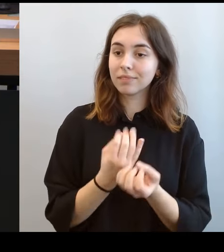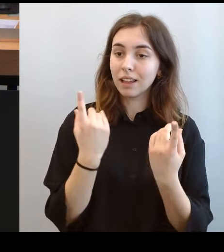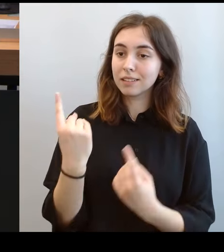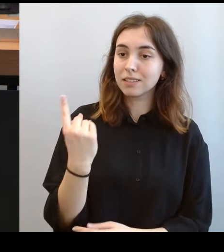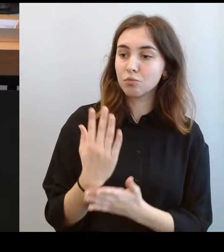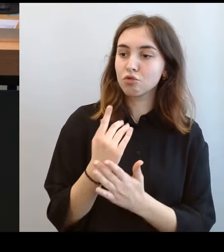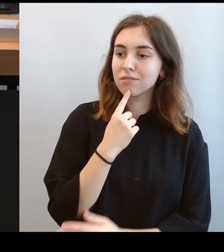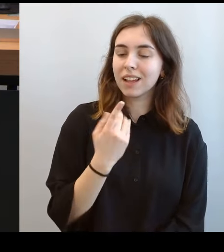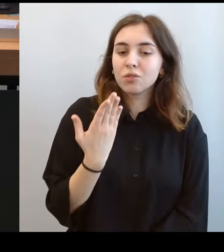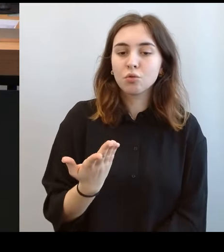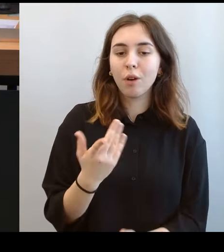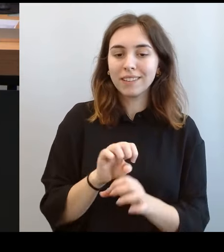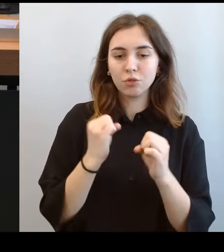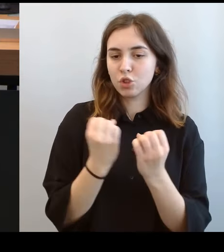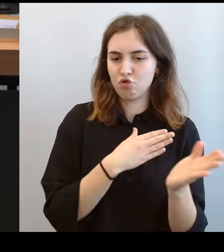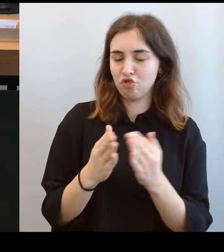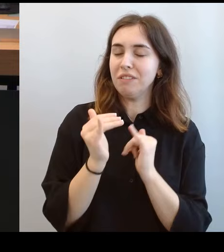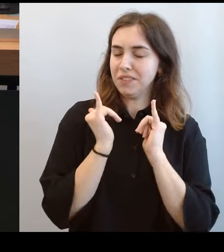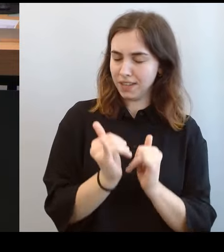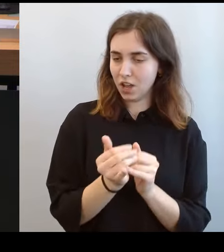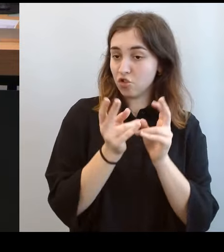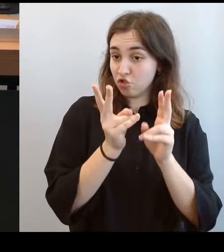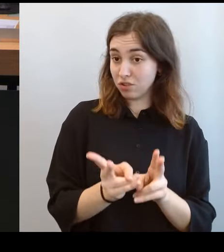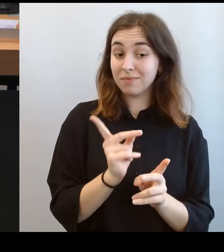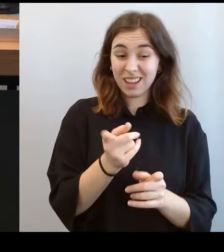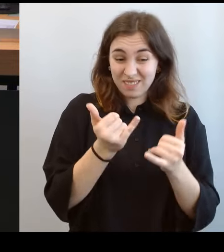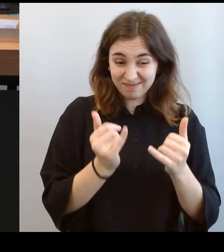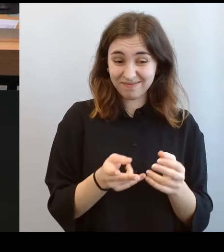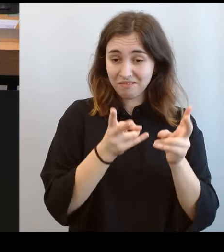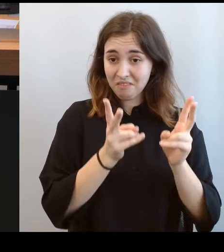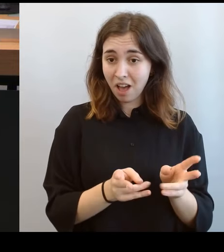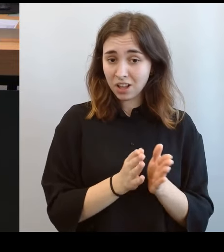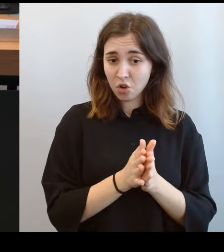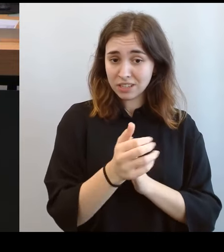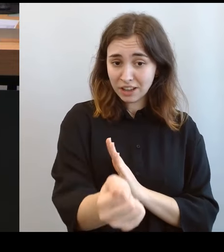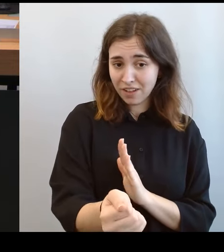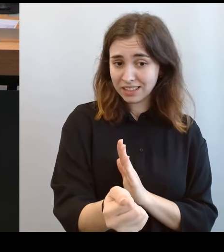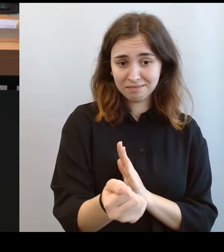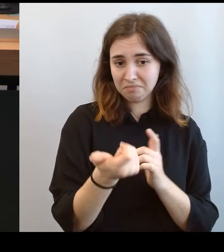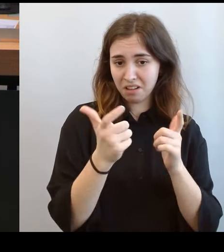Konsequenzen daraus, wenn hier Sie selber sich als die Demokraten darstellen und andere verbrämt werden.